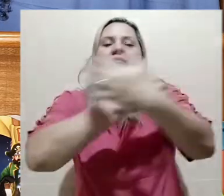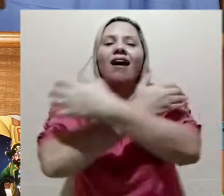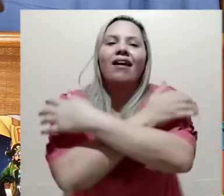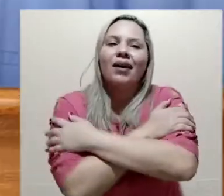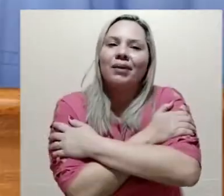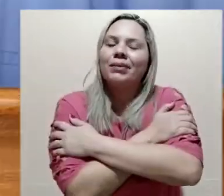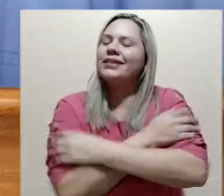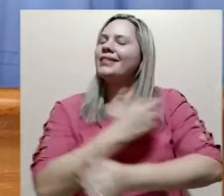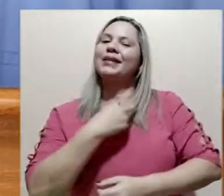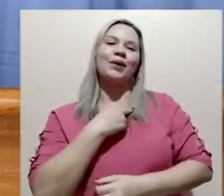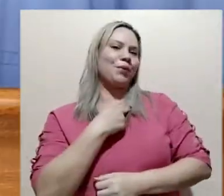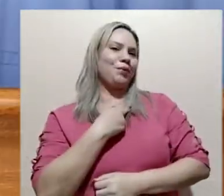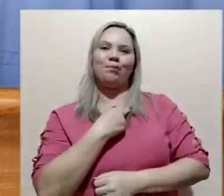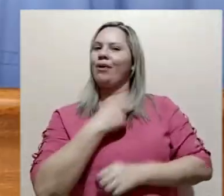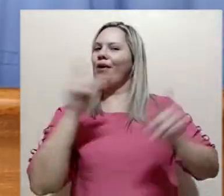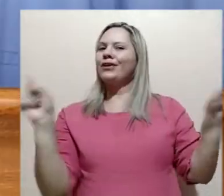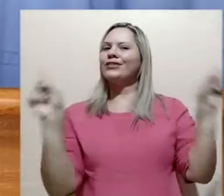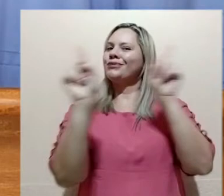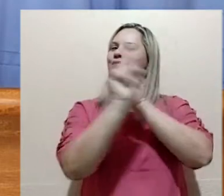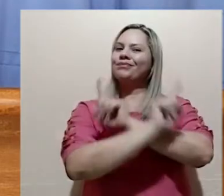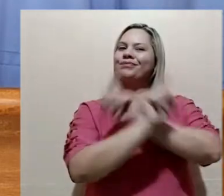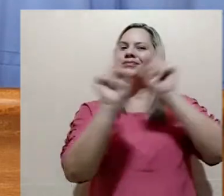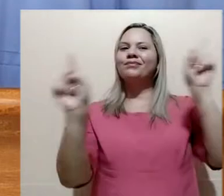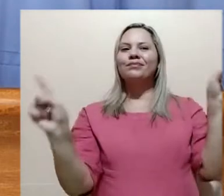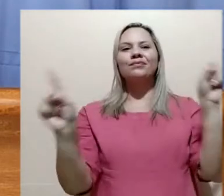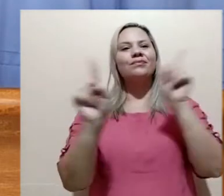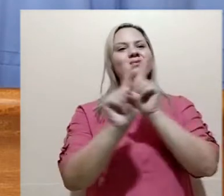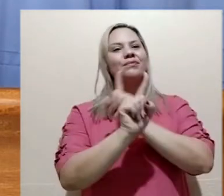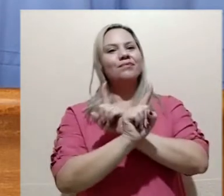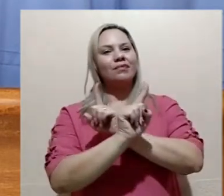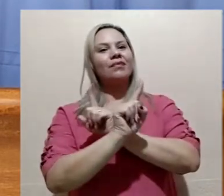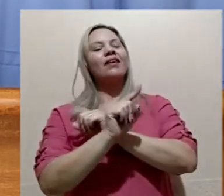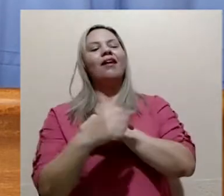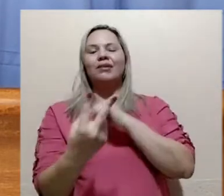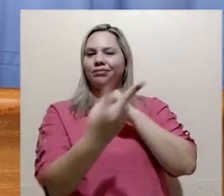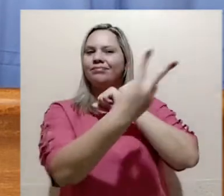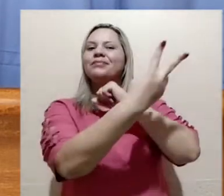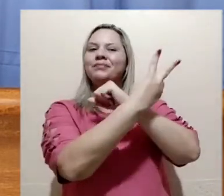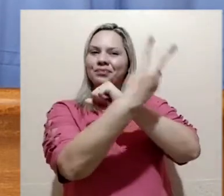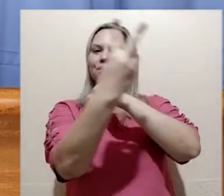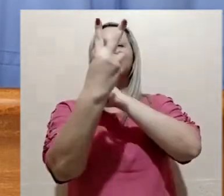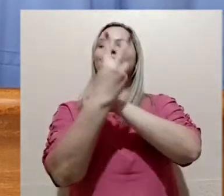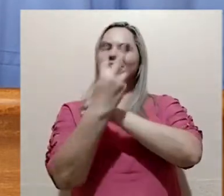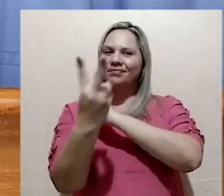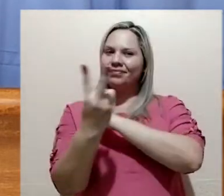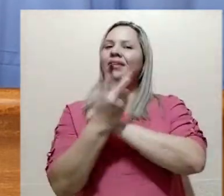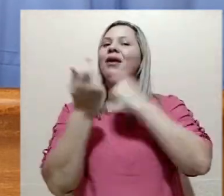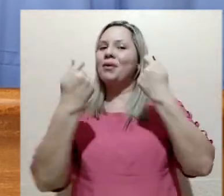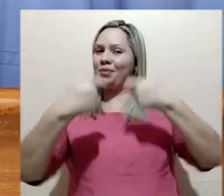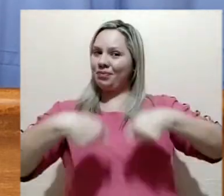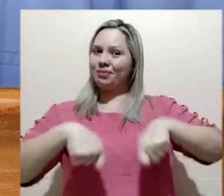E nem ɑbrɑçɑr... Eu vou me cuidɑr.